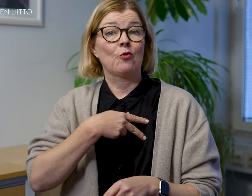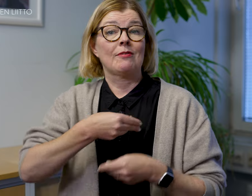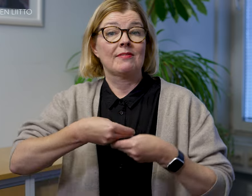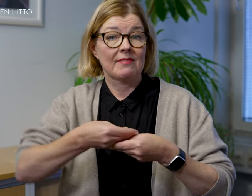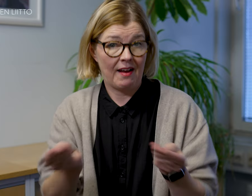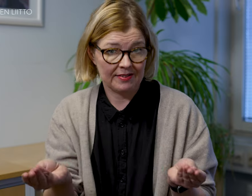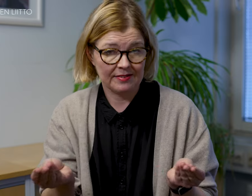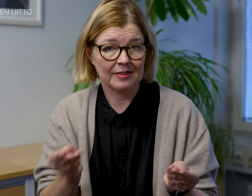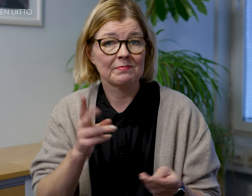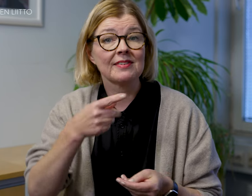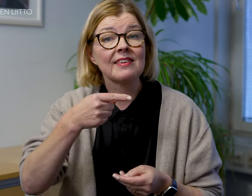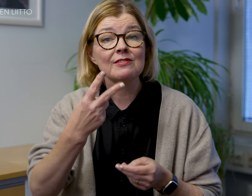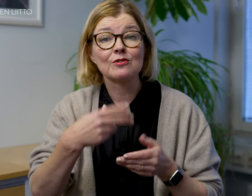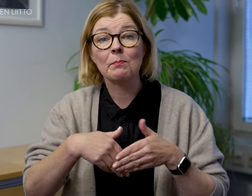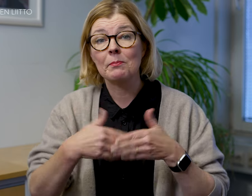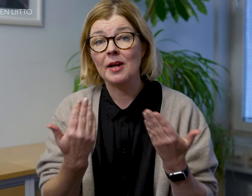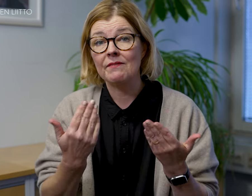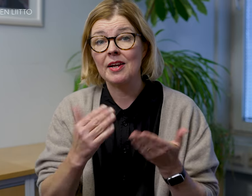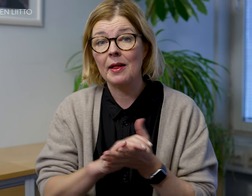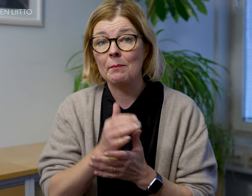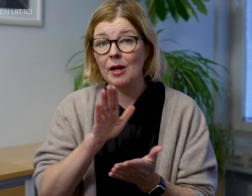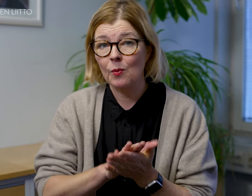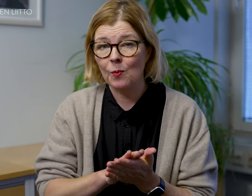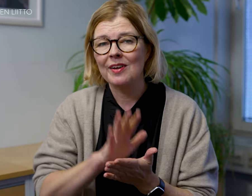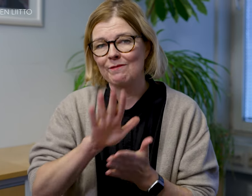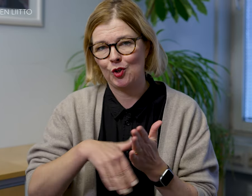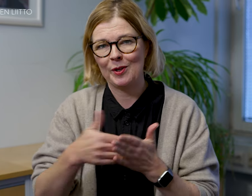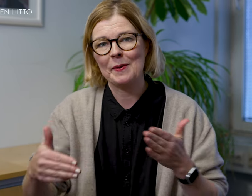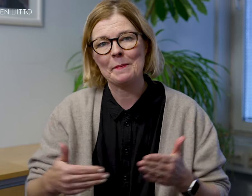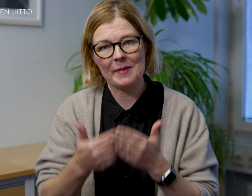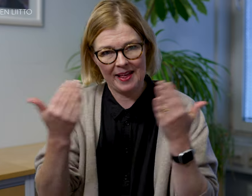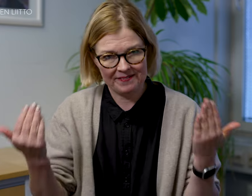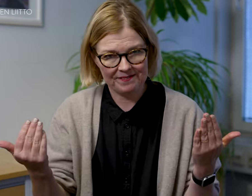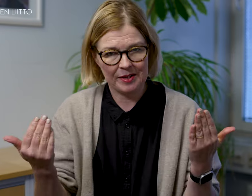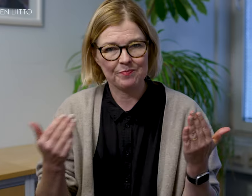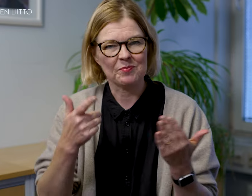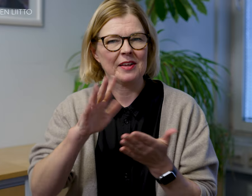Palkinto luovutetaan Viittomakielen päivänä eli 12. helmikuuta -